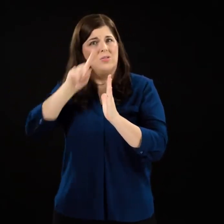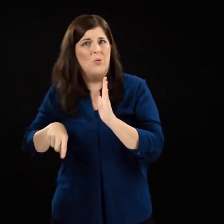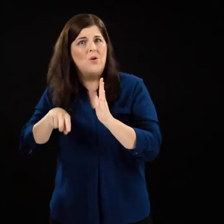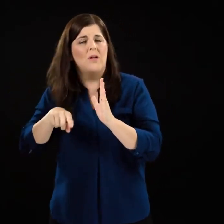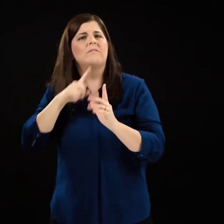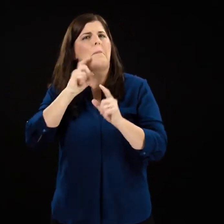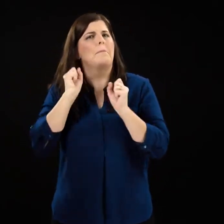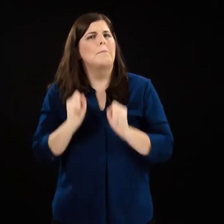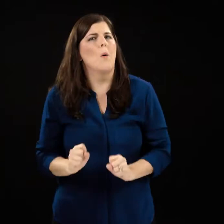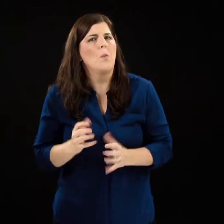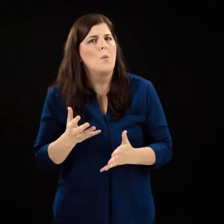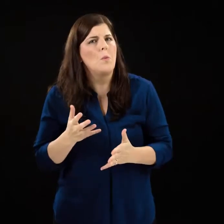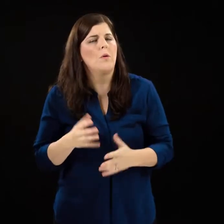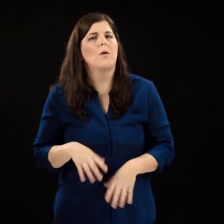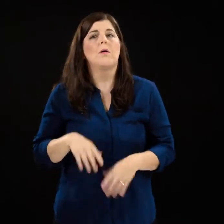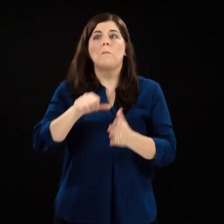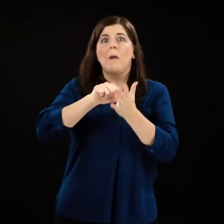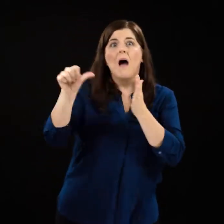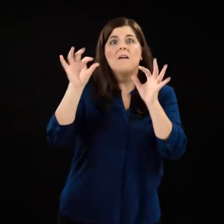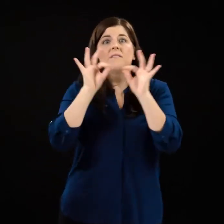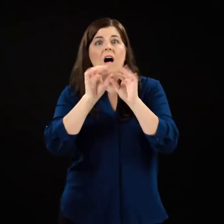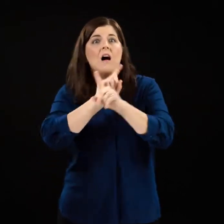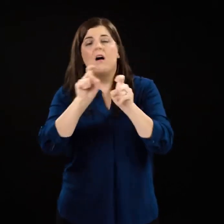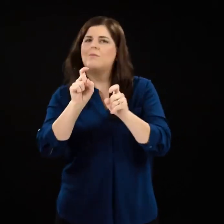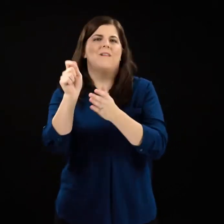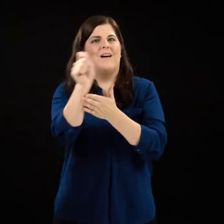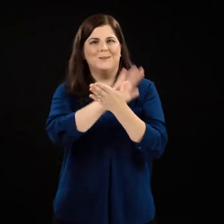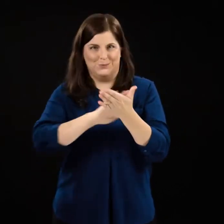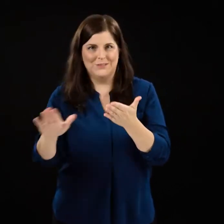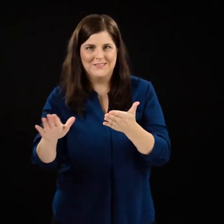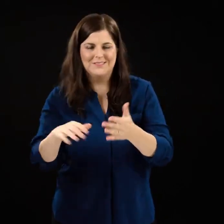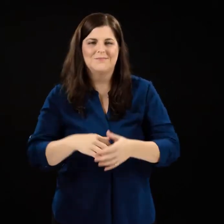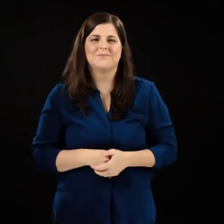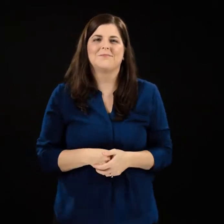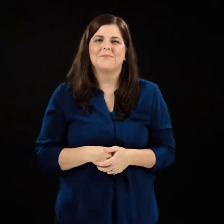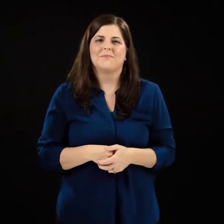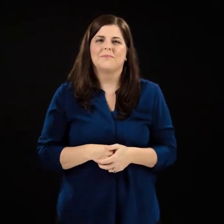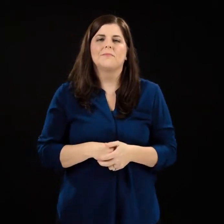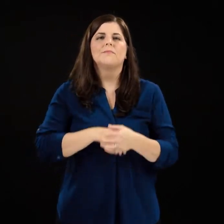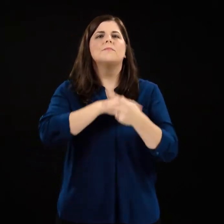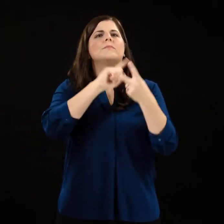a autorisé une autre personne à le faire. -- Il peut limiter les frais de